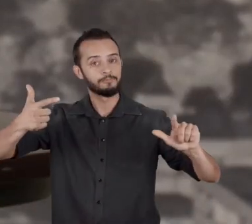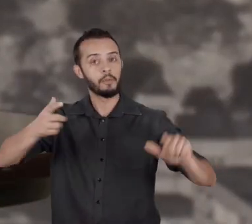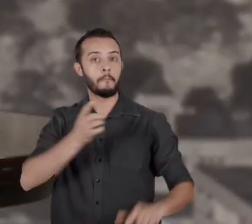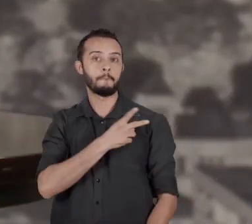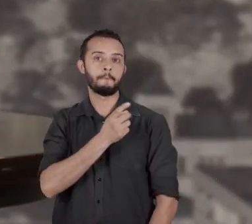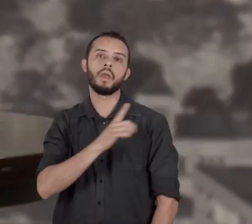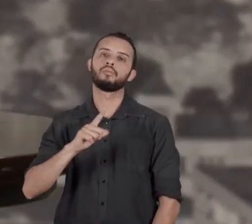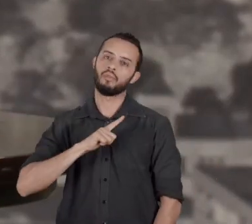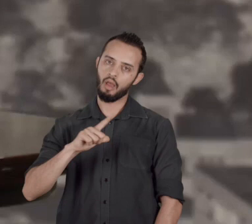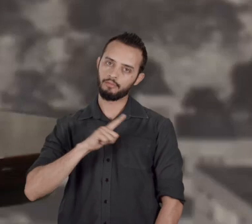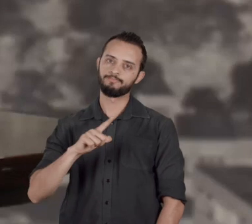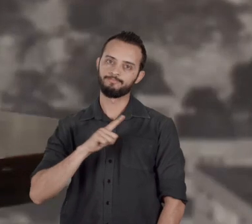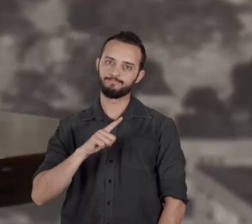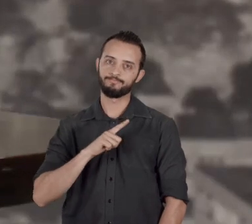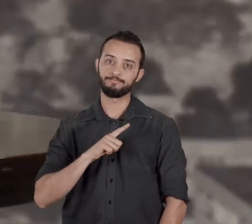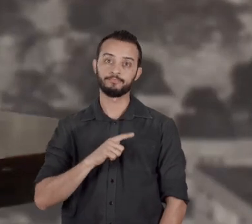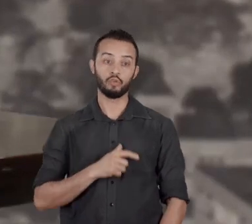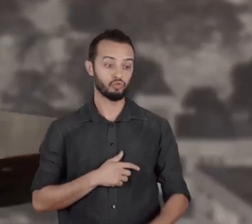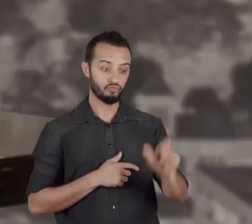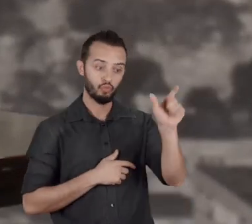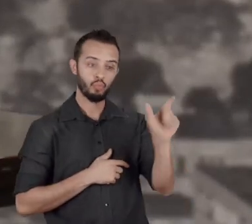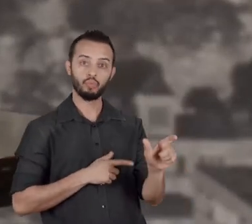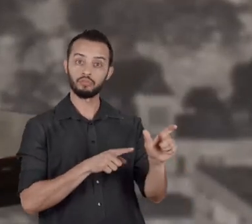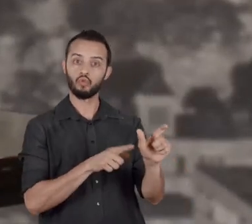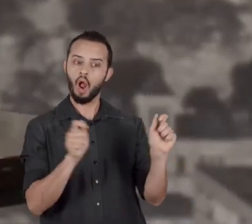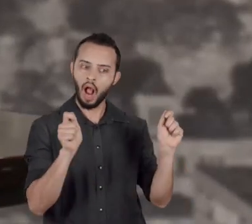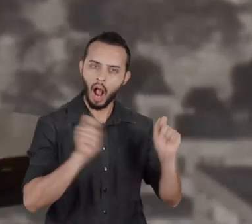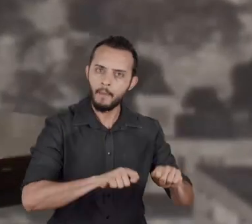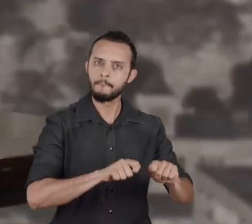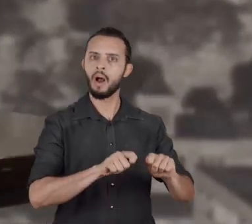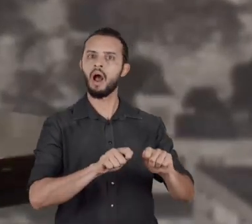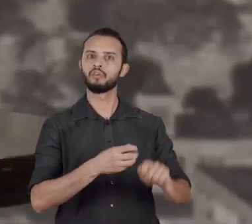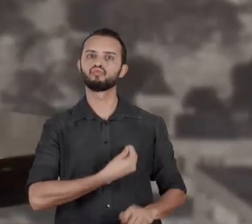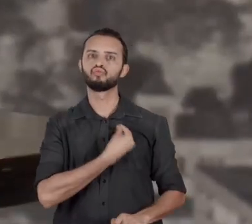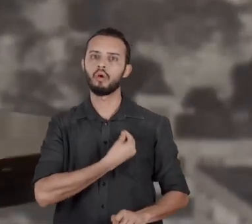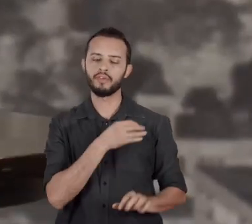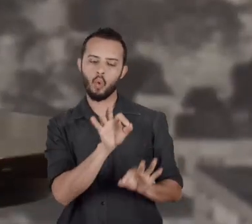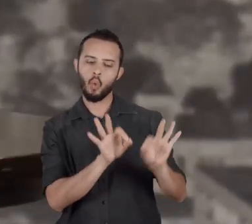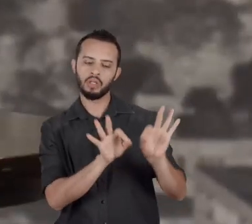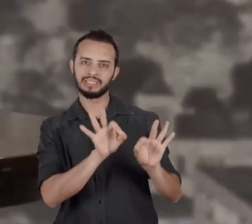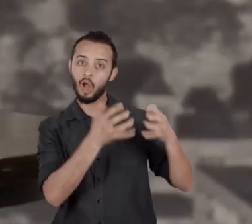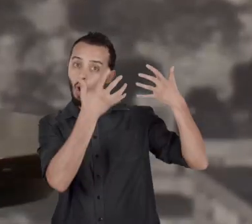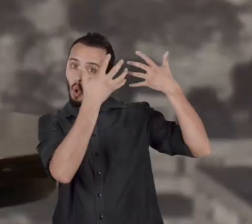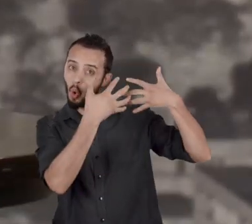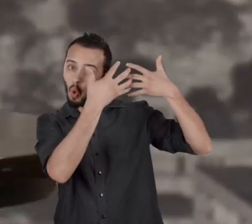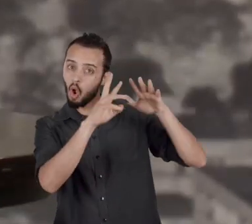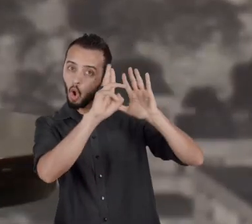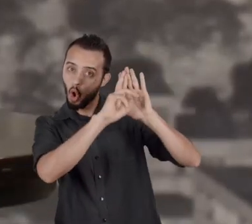é, se você não for capaz de organizar sua vida no interior de uma racionalidade econômica,